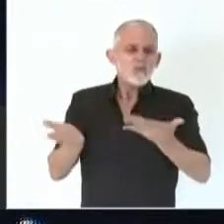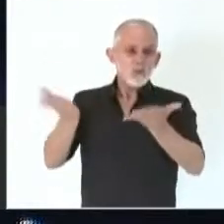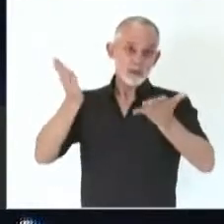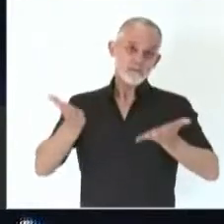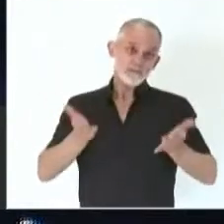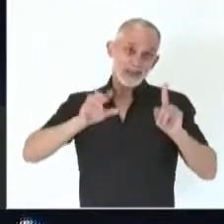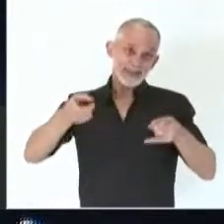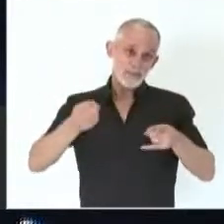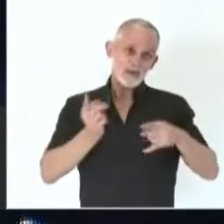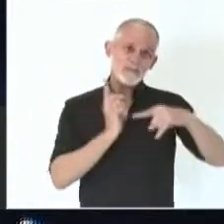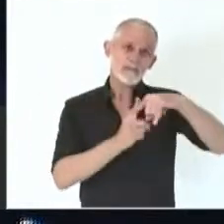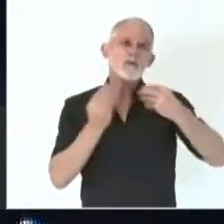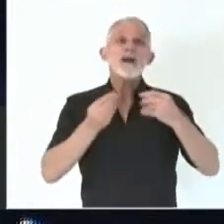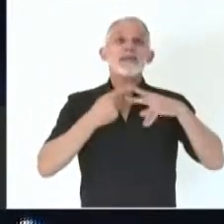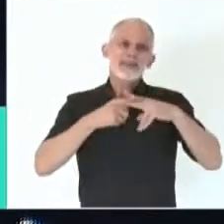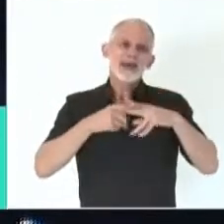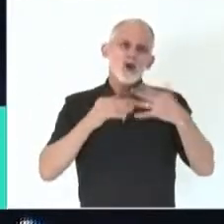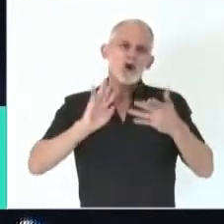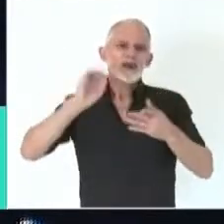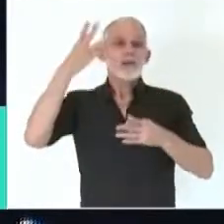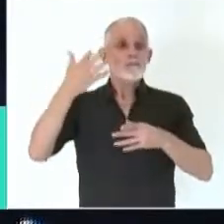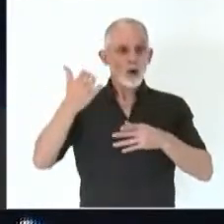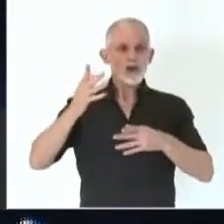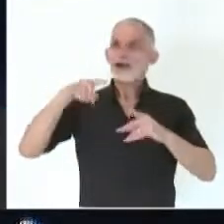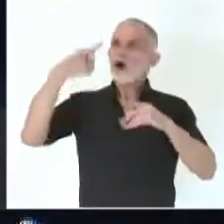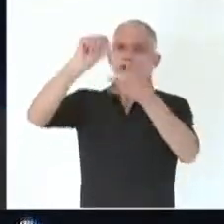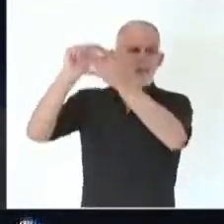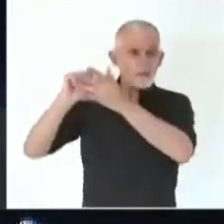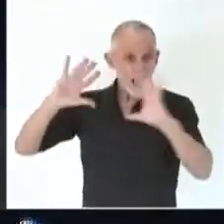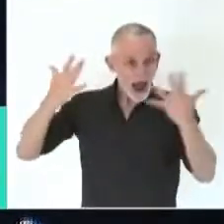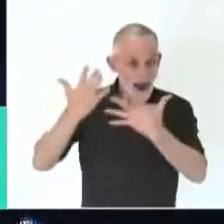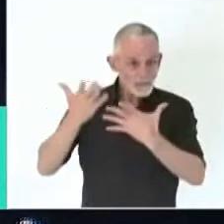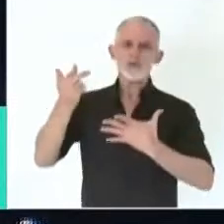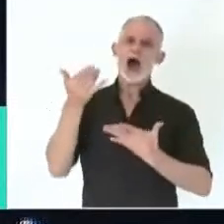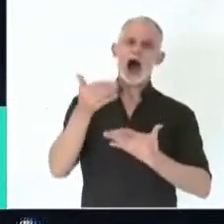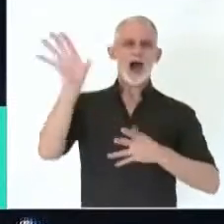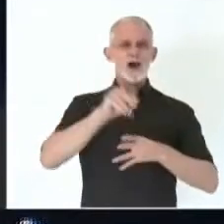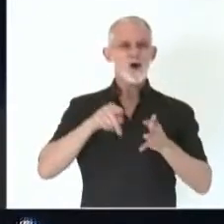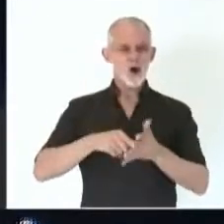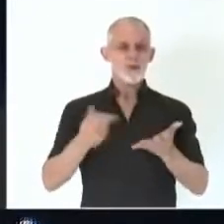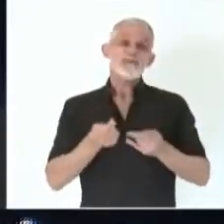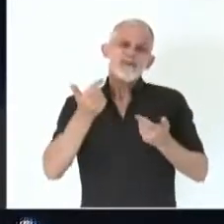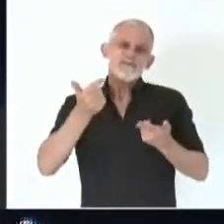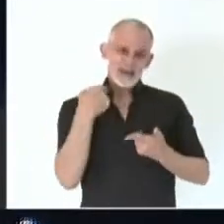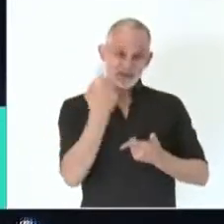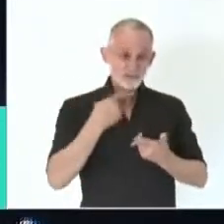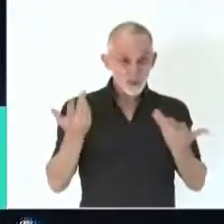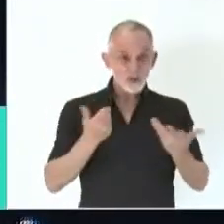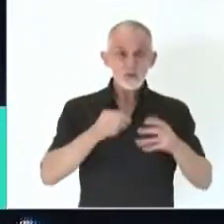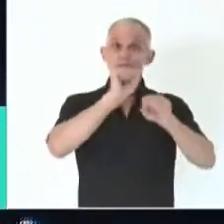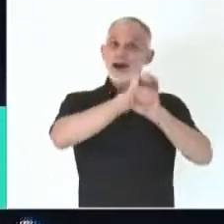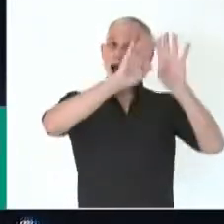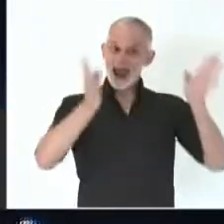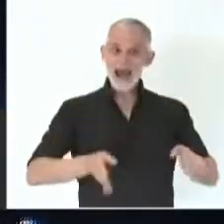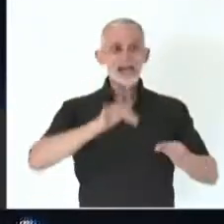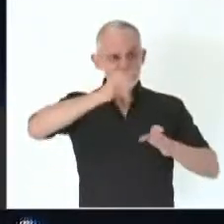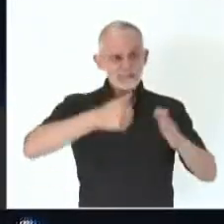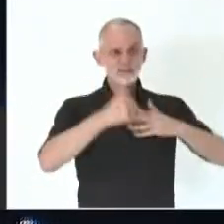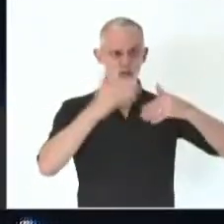QUE INCORPORAR AL PERSONAL DE SEGURIDAD ES EQUIPAMIENTO Y MATERIAL DE ACCIóÓN, TAMBIéÉN